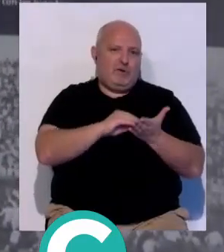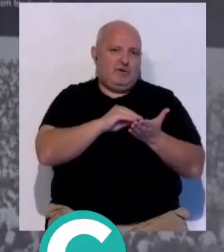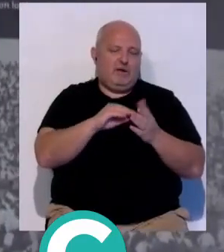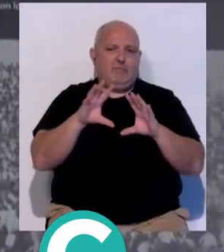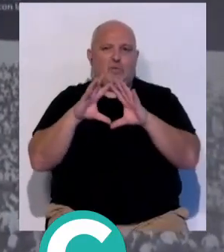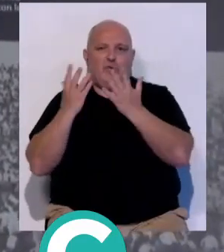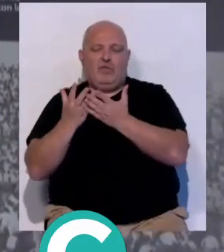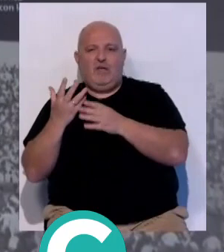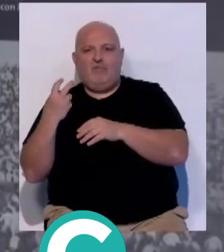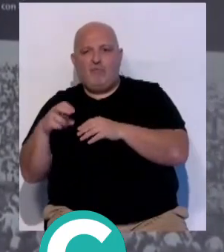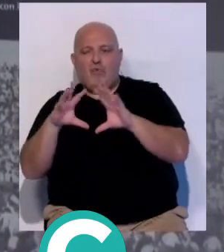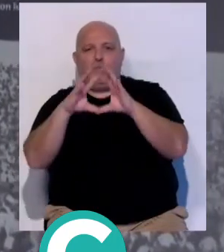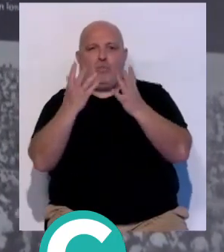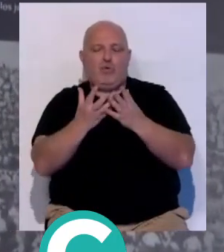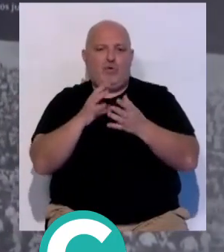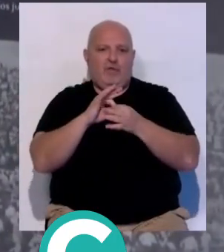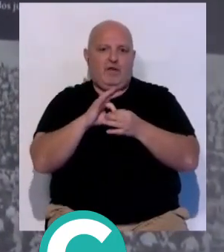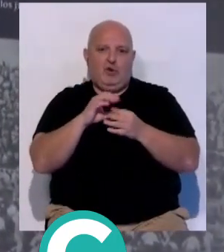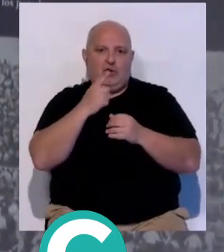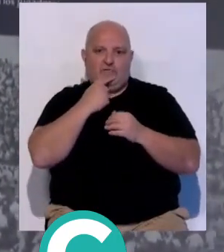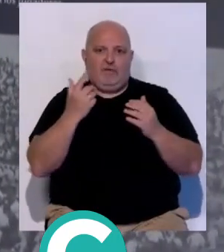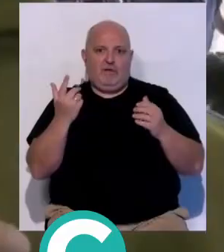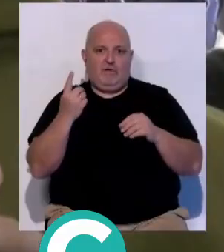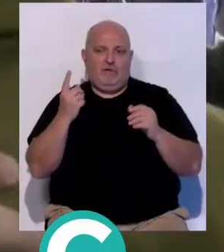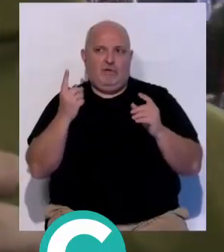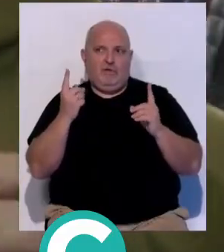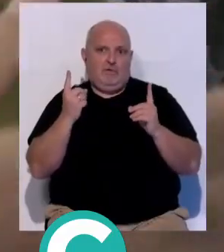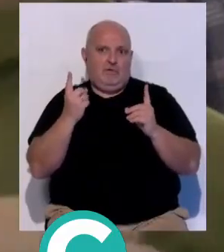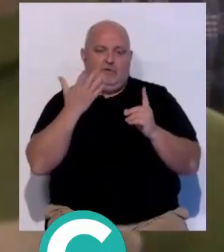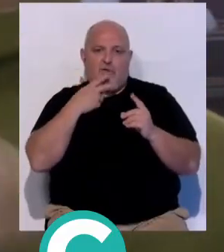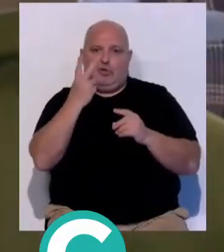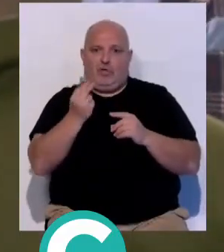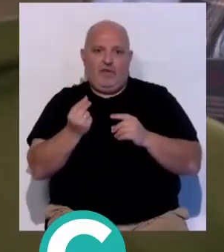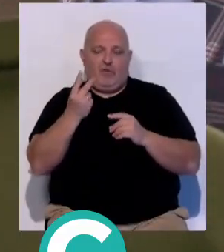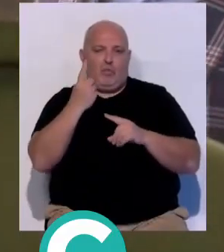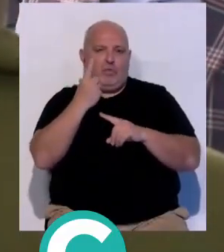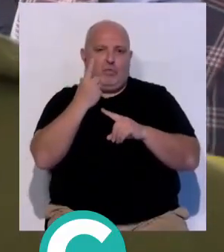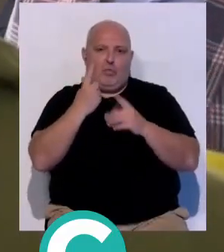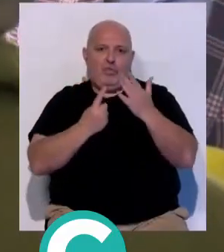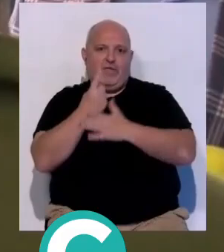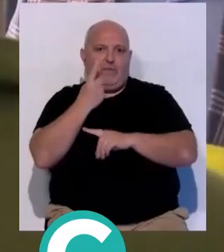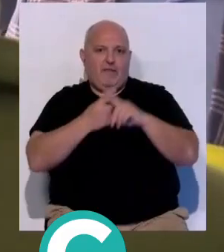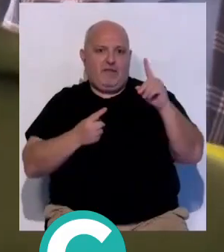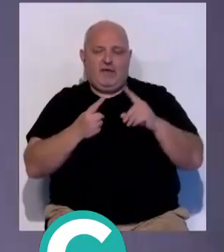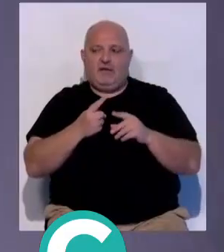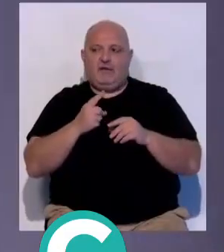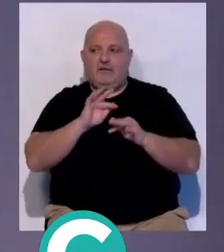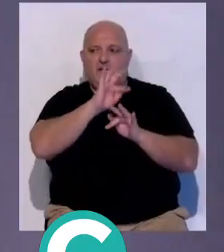del fútbol que no es nada sencillo en apenas dos días día y medio que van a durar esta jornada que